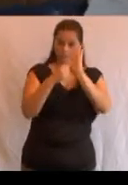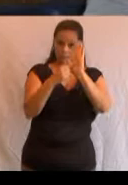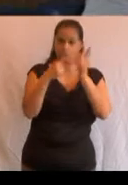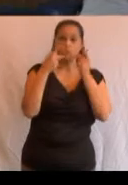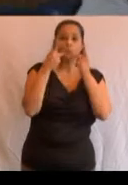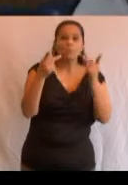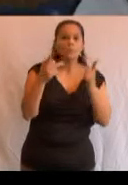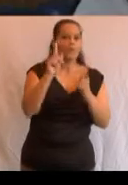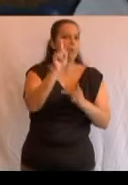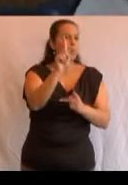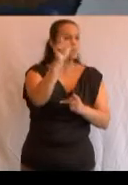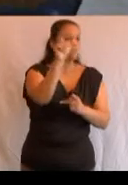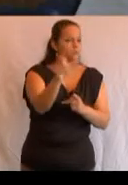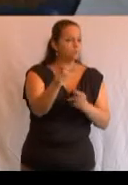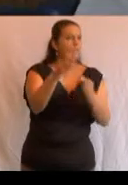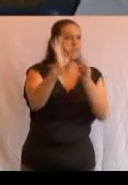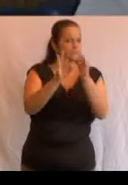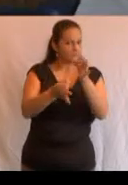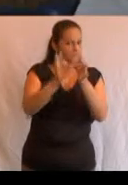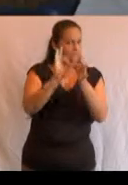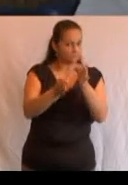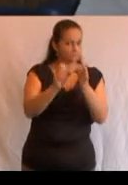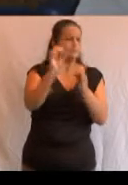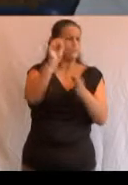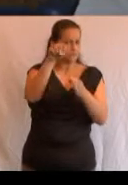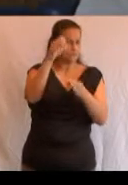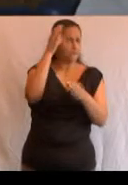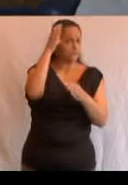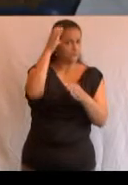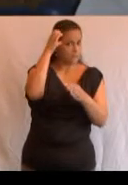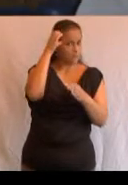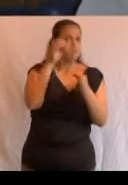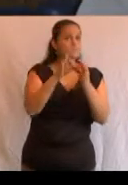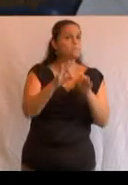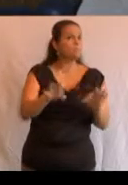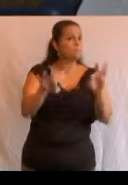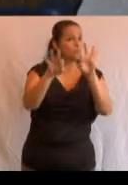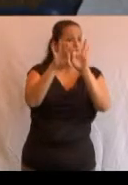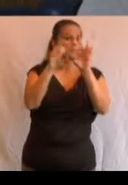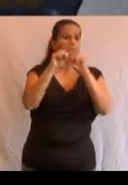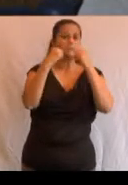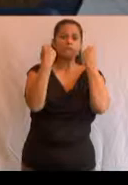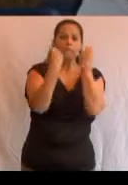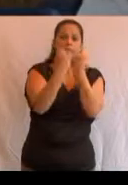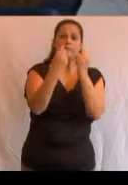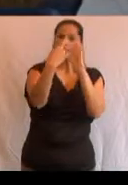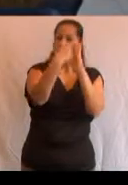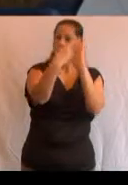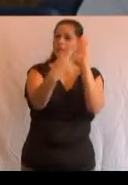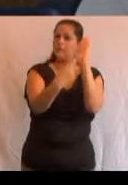tengamos una persona que haga la traducción creemos nosotros importante también la socialización del reglamento